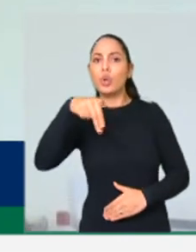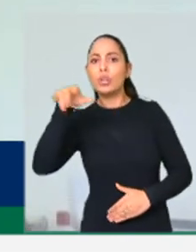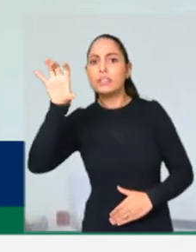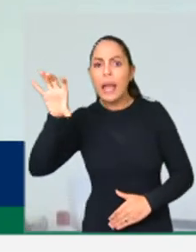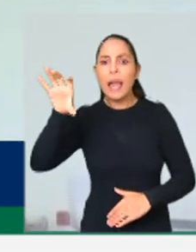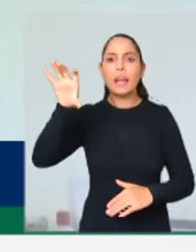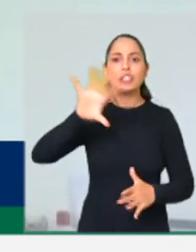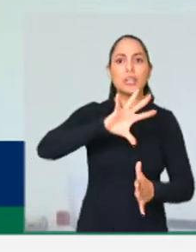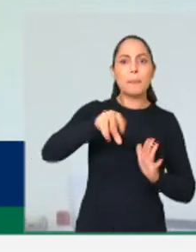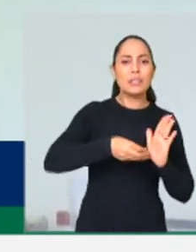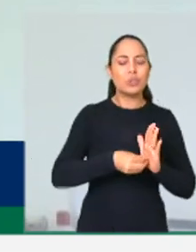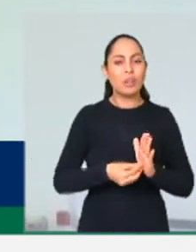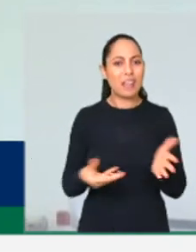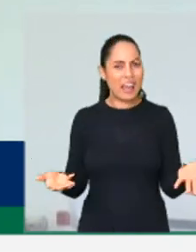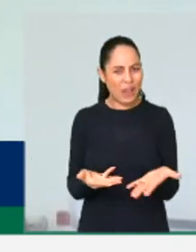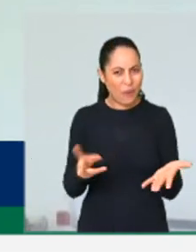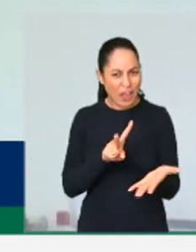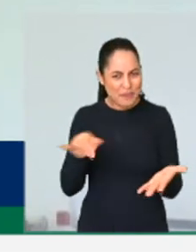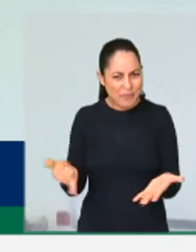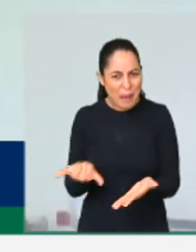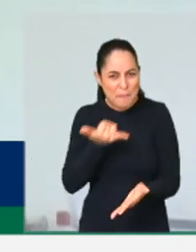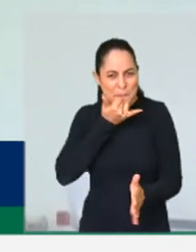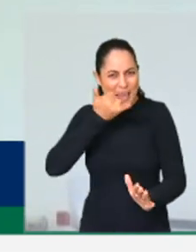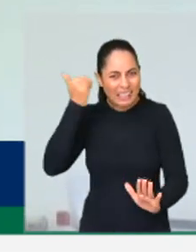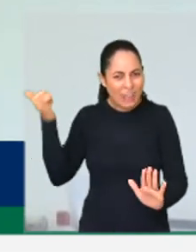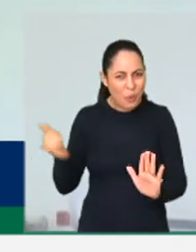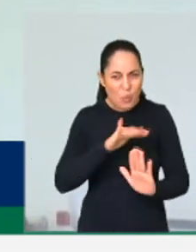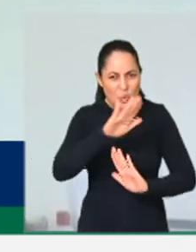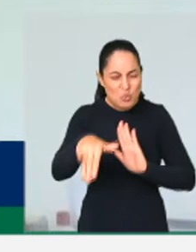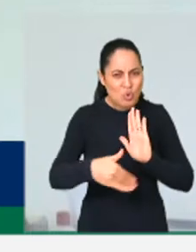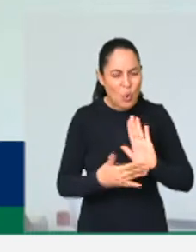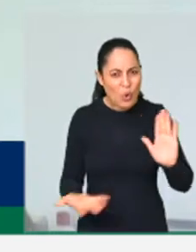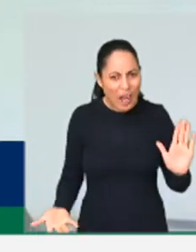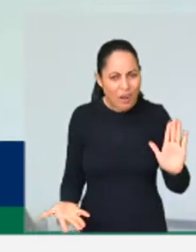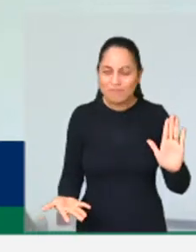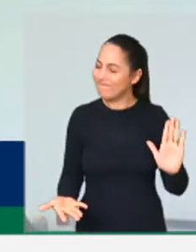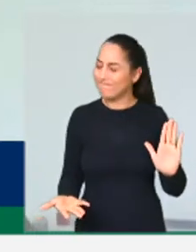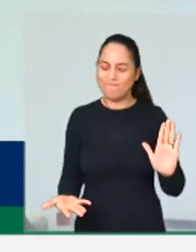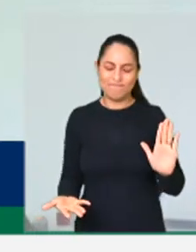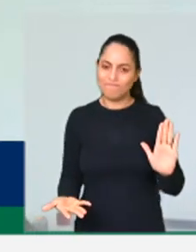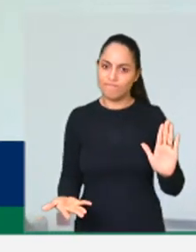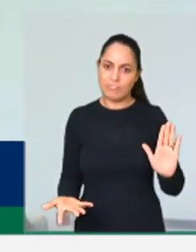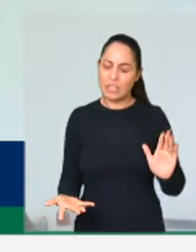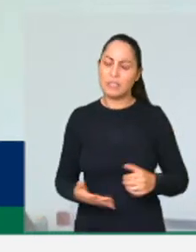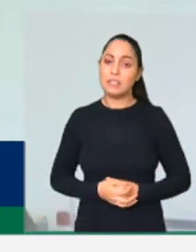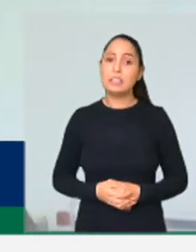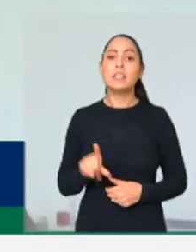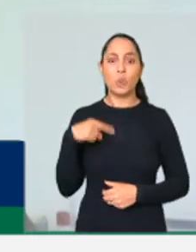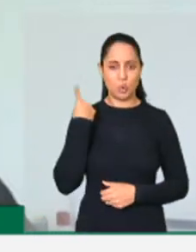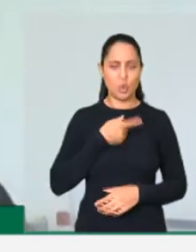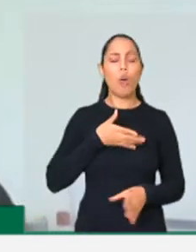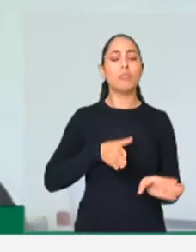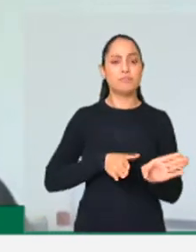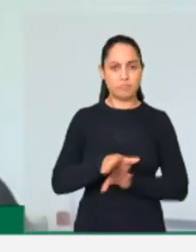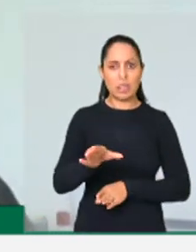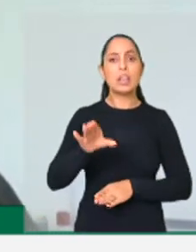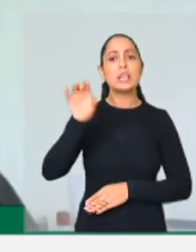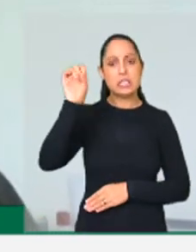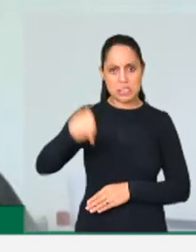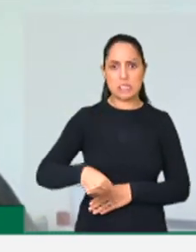ARTIGO POR ARTIGO. -- [DEPUTADO]: PDT, PRESIDENTE. -- [PRESIDENTE]: DAQUI A POUCO EU VOLTO, DEPUTADO